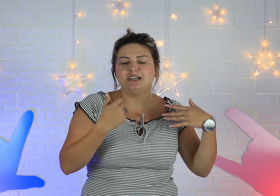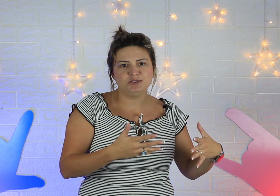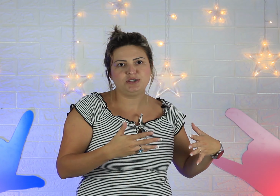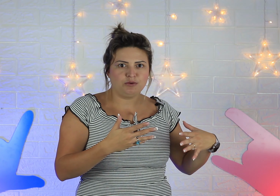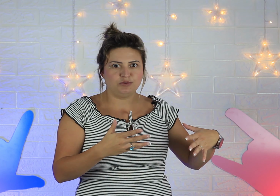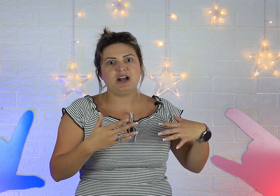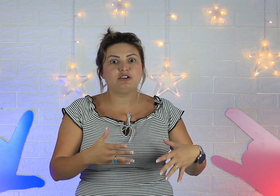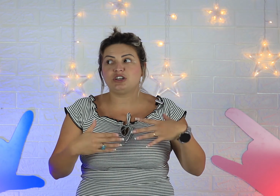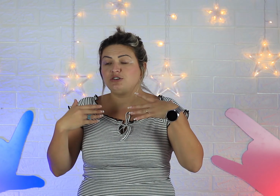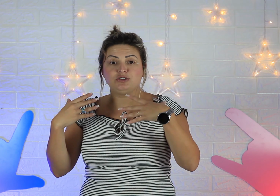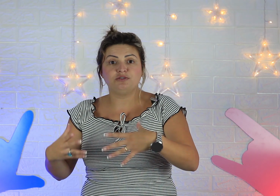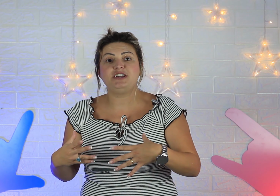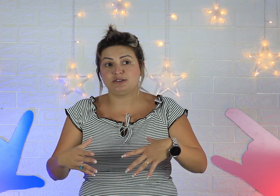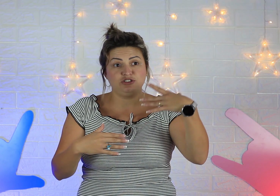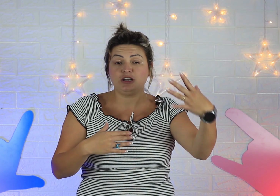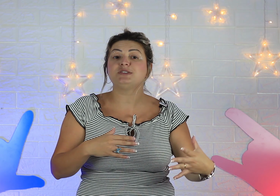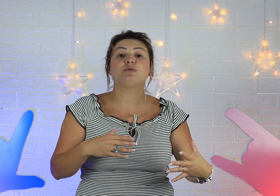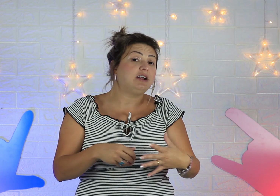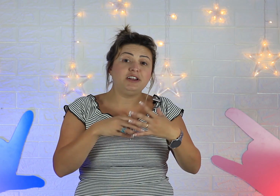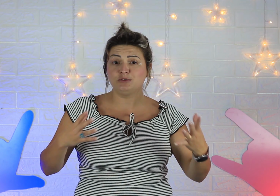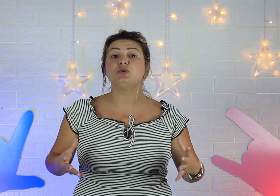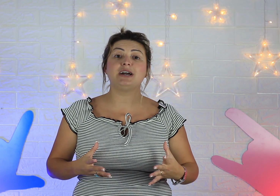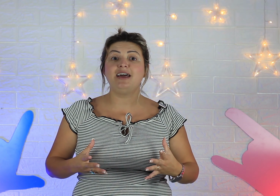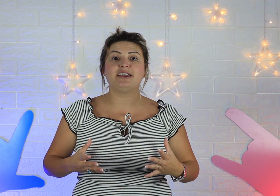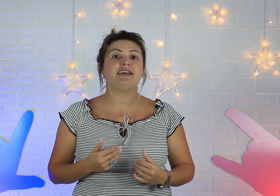quando chegamos em algum lugar do jeito que nós ouvintes quando chegamos enrolado falando isso oi